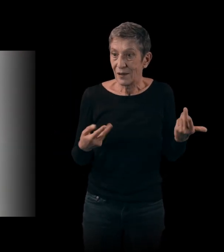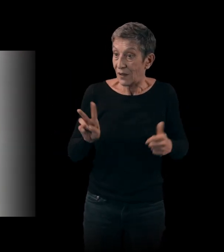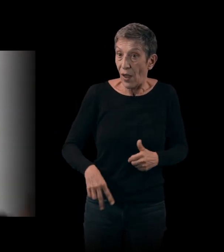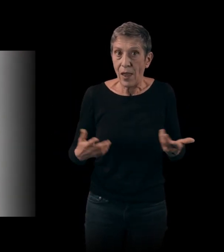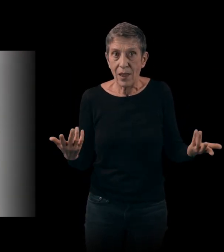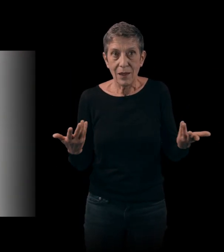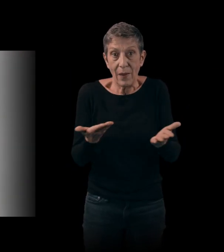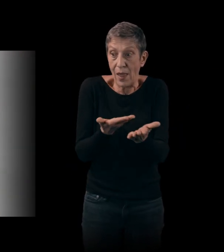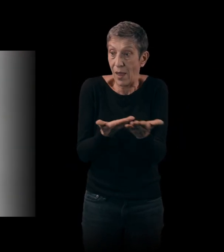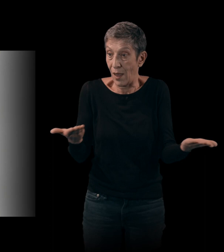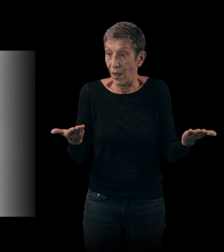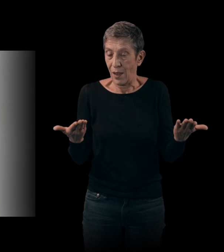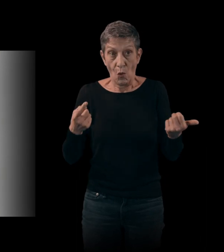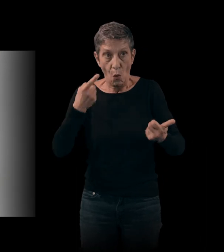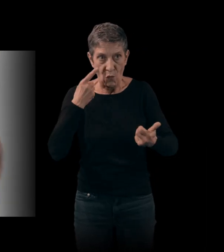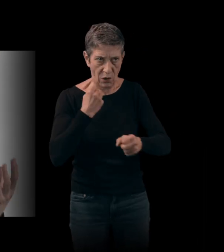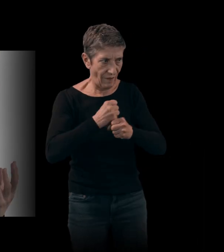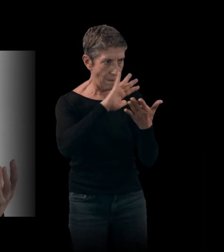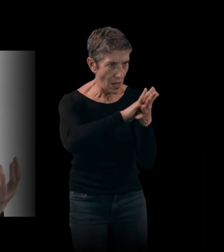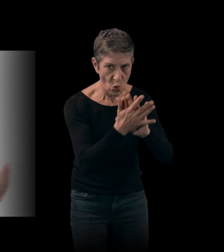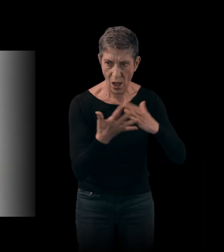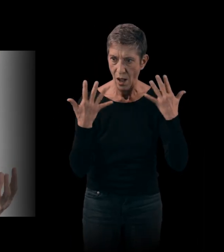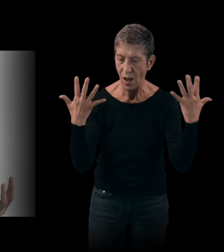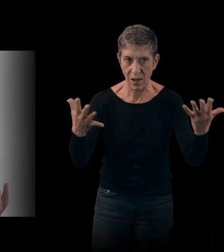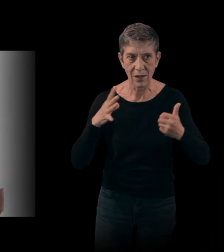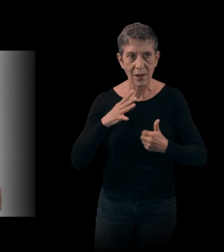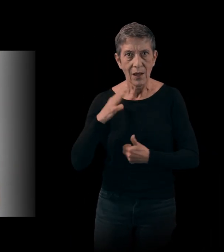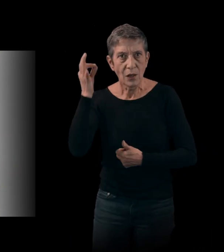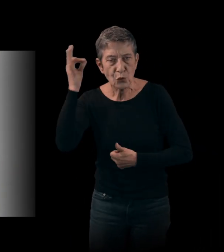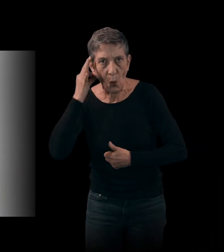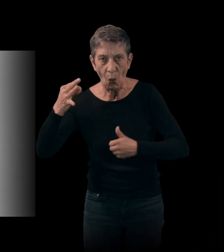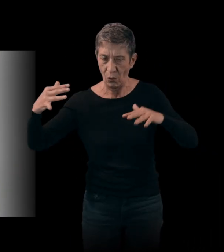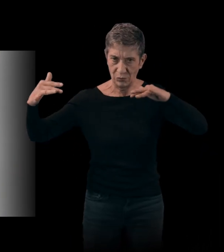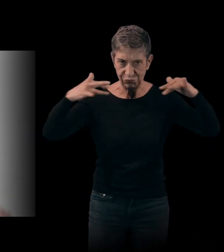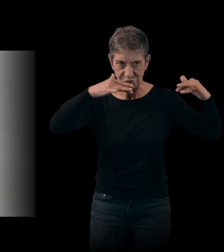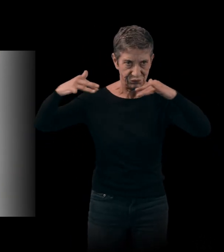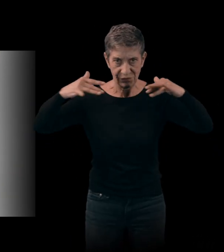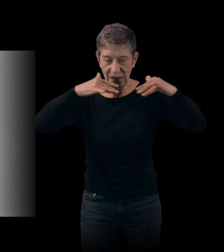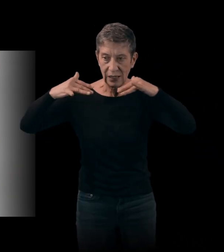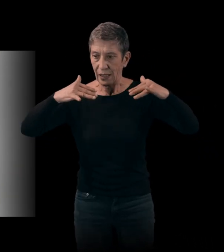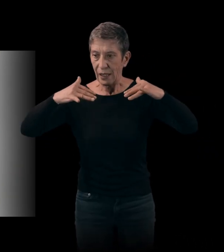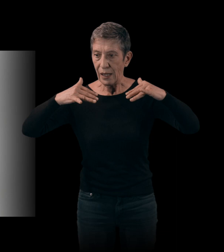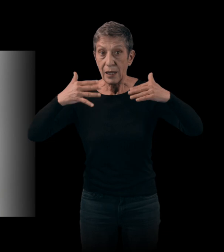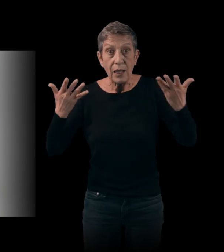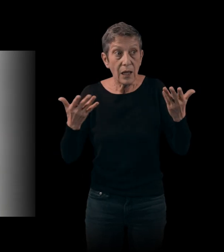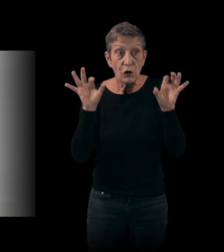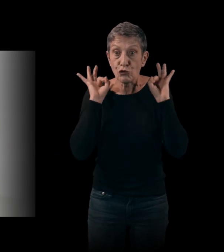Mais on est dans l'exercice manuel, on a les sonorités qui s'affrontent. Et puis vous revient, à ce moment-là, surgit le souvenir du père.